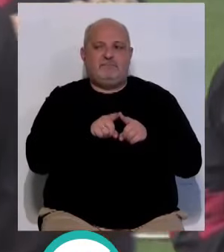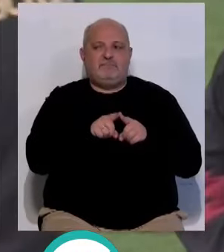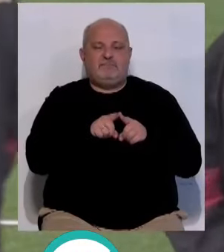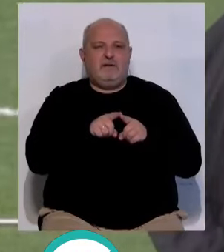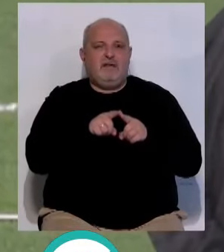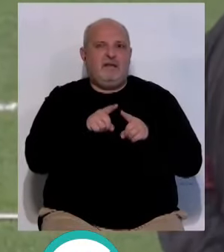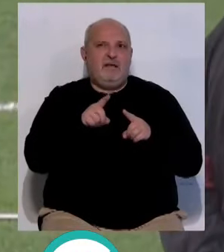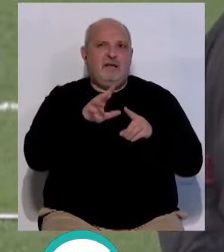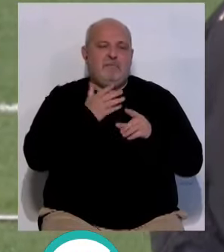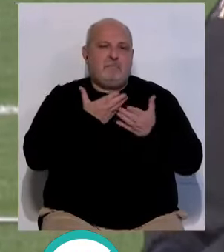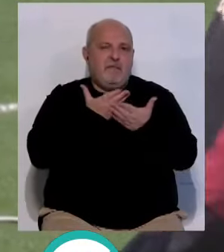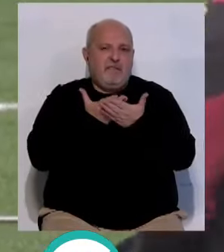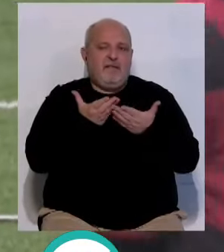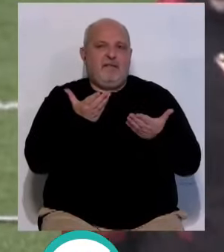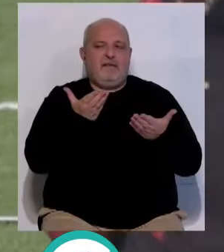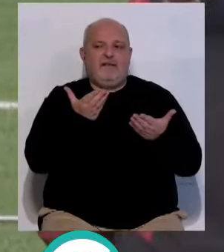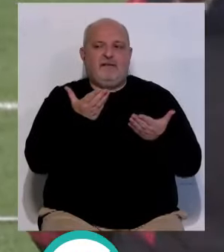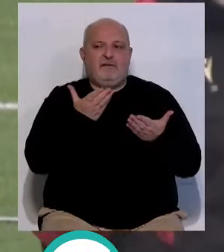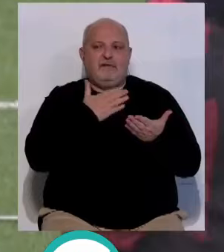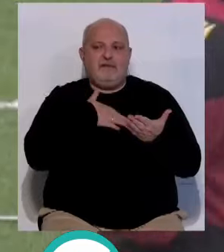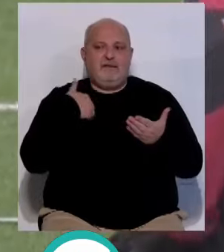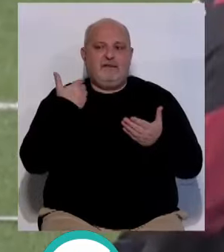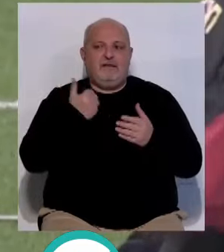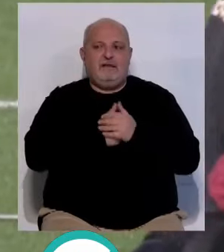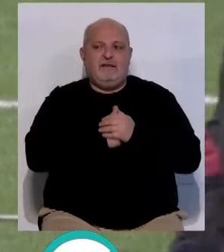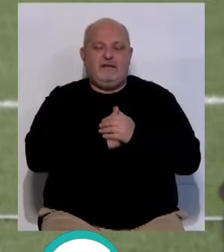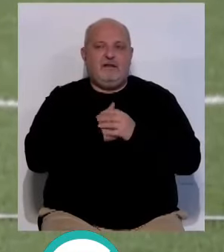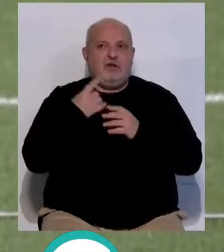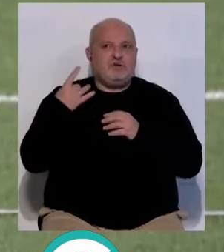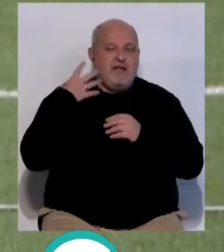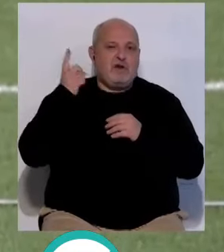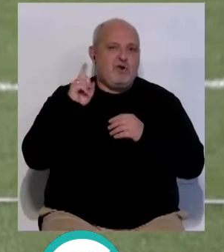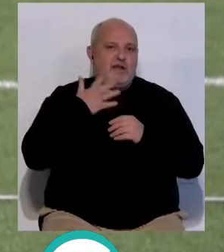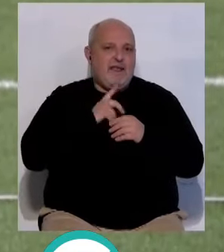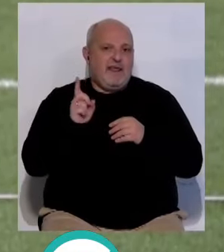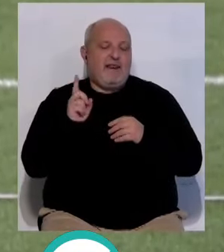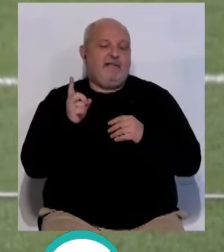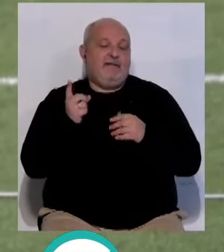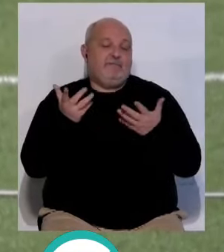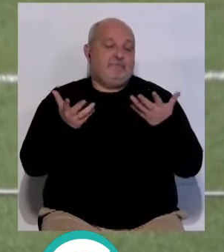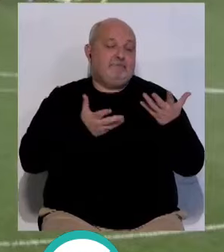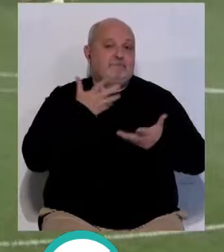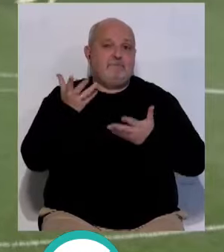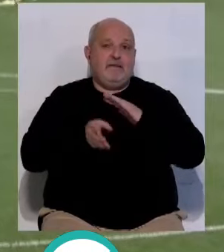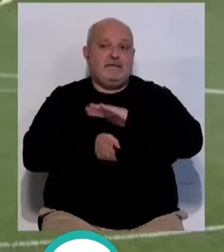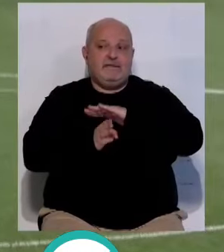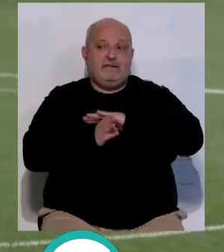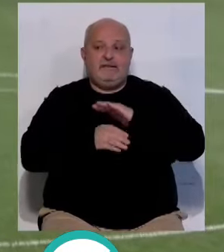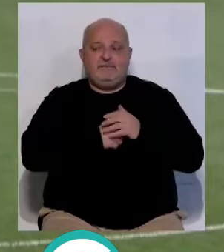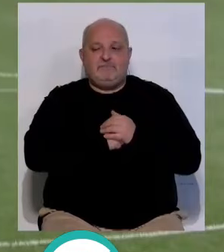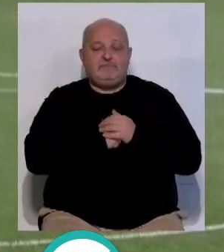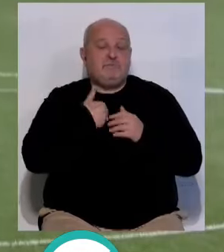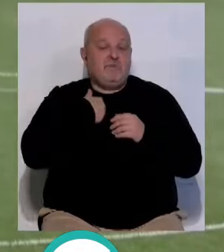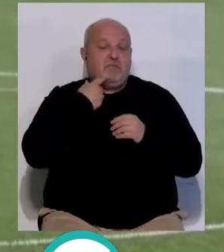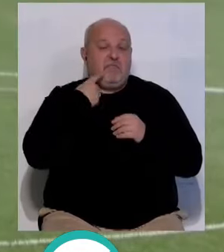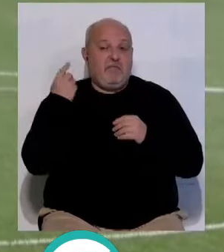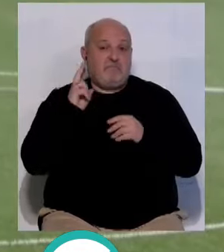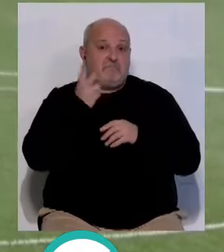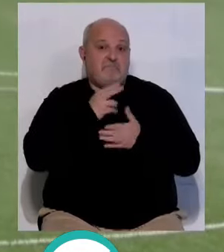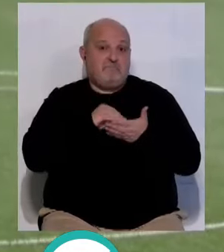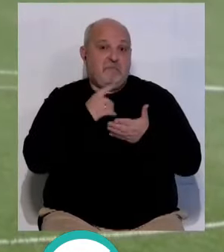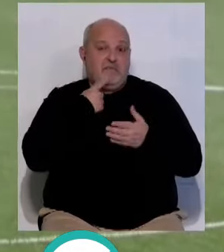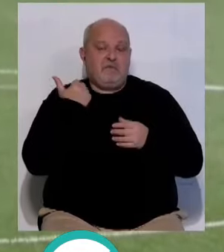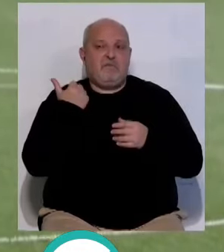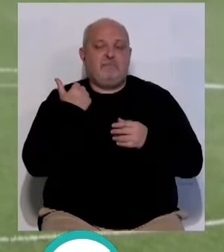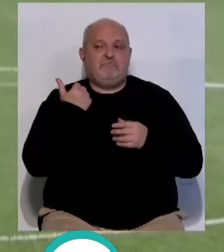implorando que cl que no loasen no eh Una vez que se confirma que va a seguir me preocupa la fuerza